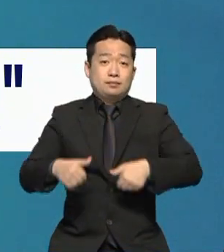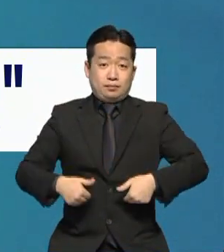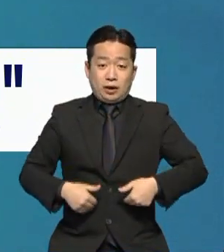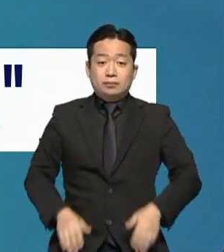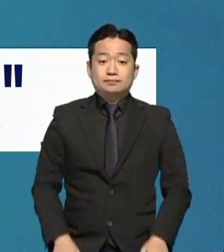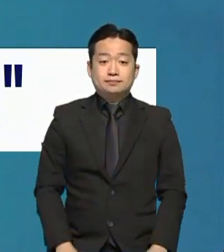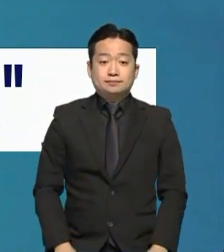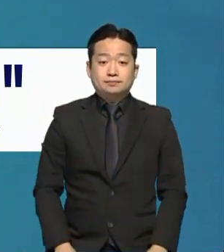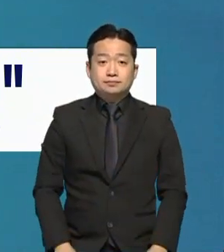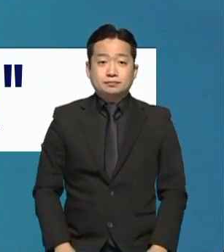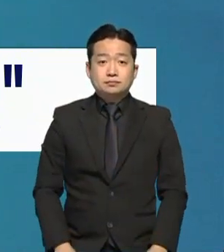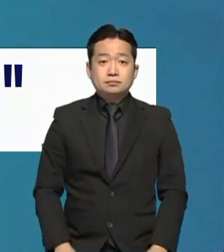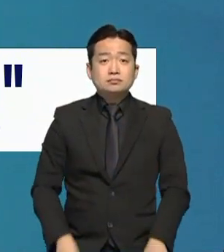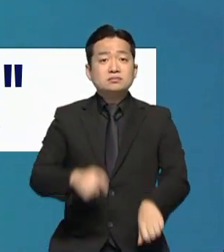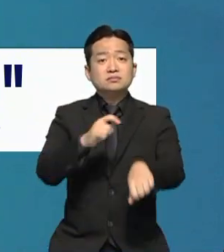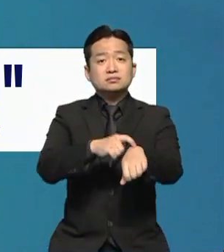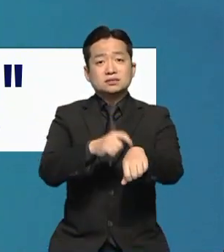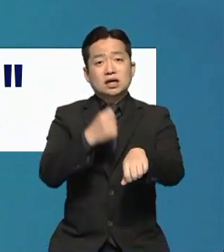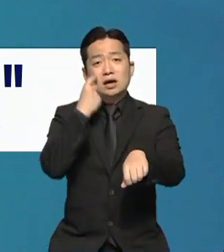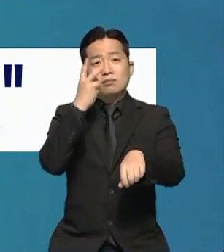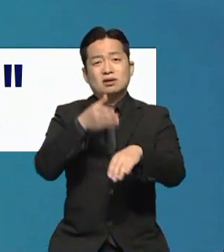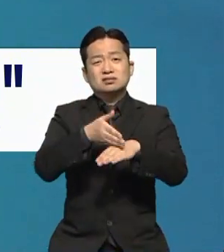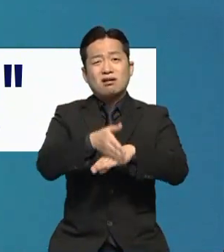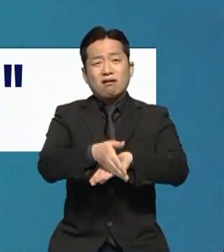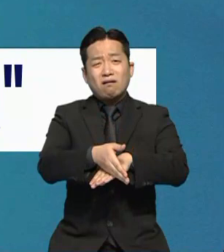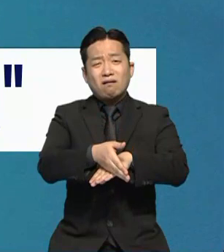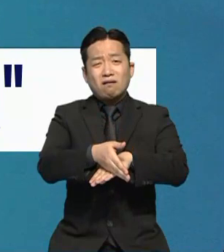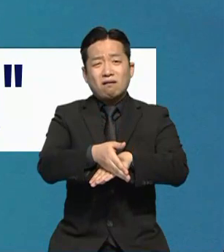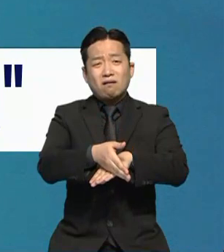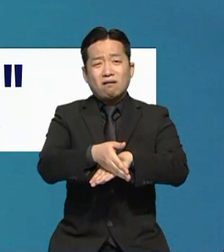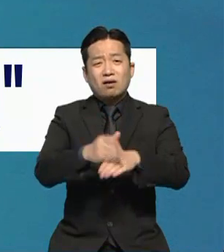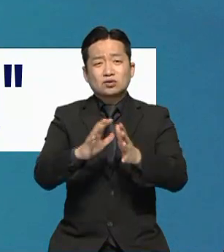간극이 몇 달이 발생하지 않습니까? 그 사이에 우리 국민들께서 겪는 고통이